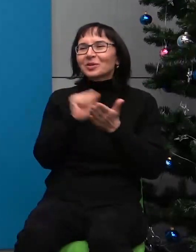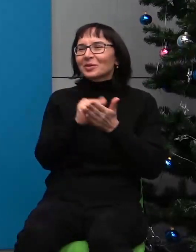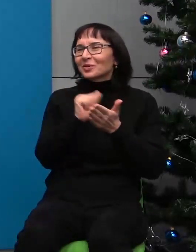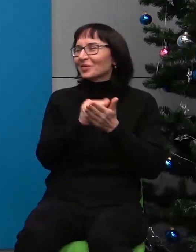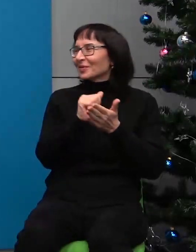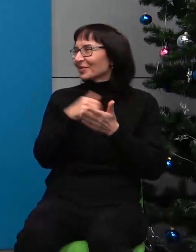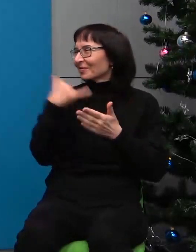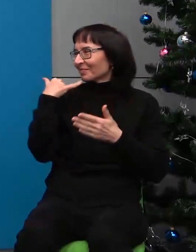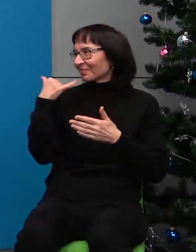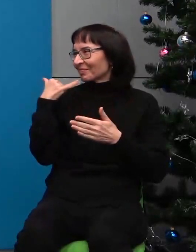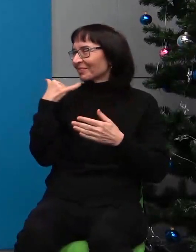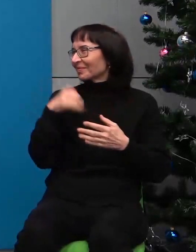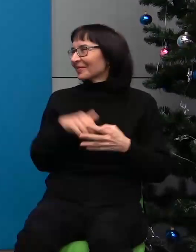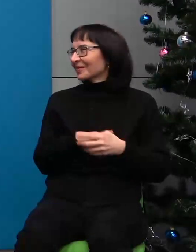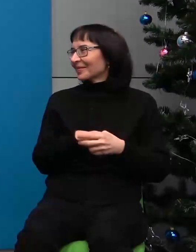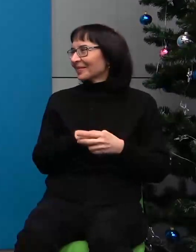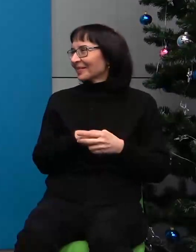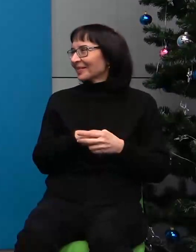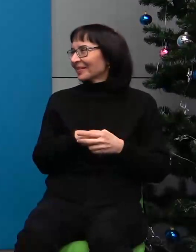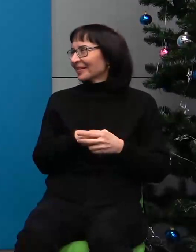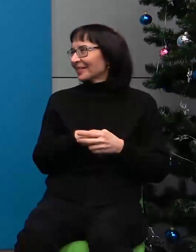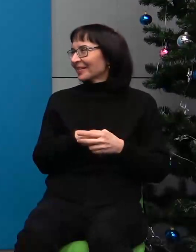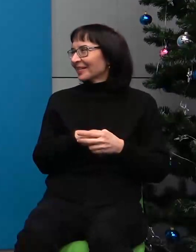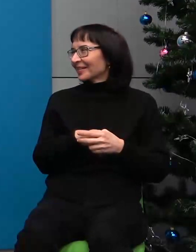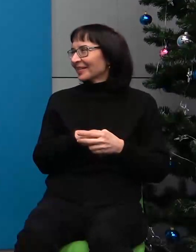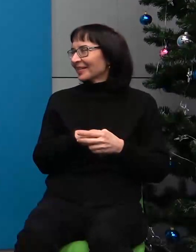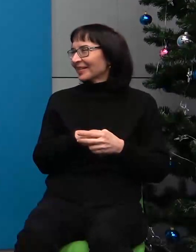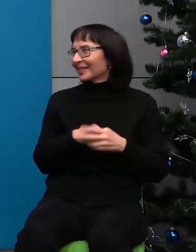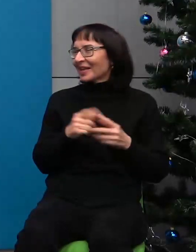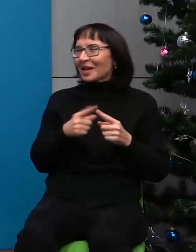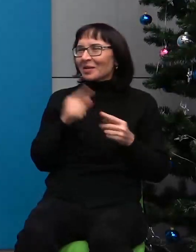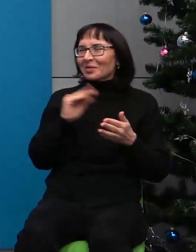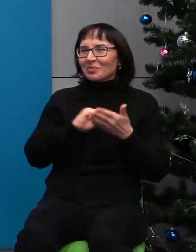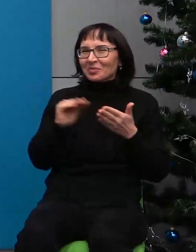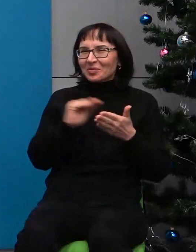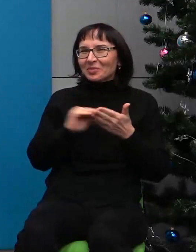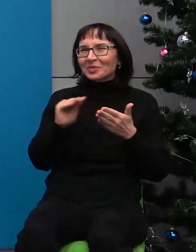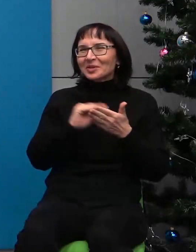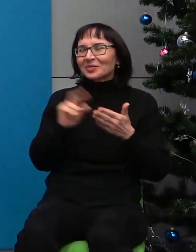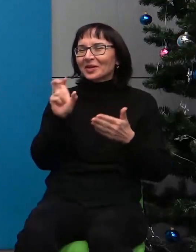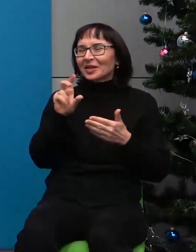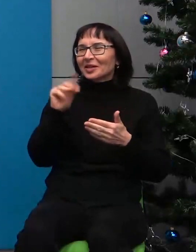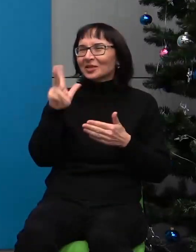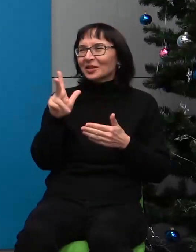Przed wypisywaniem czeku. Żebym miał na to paczenie.